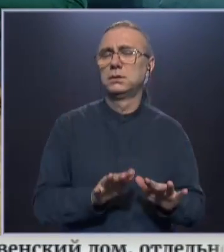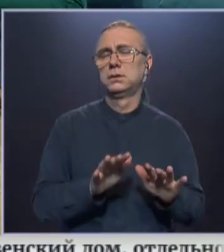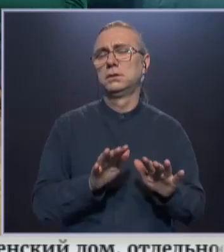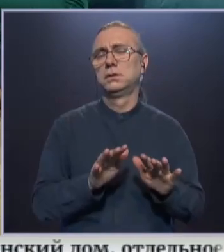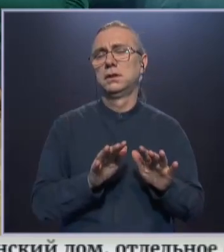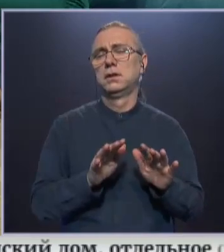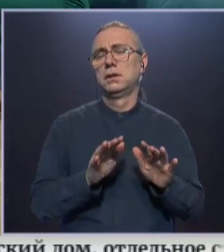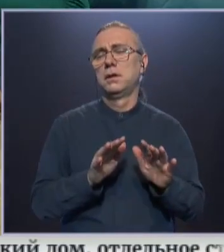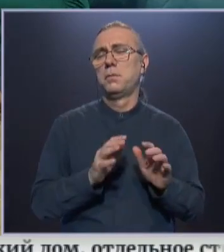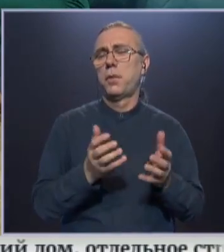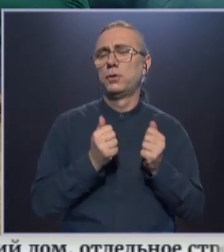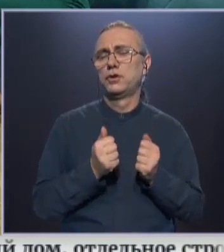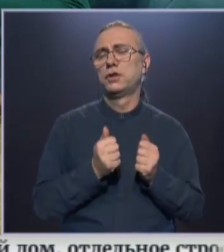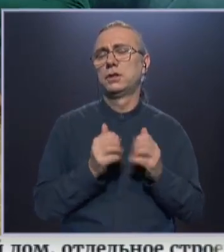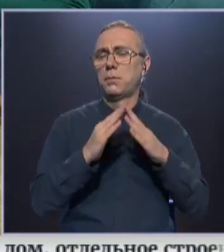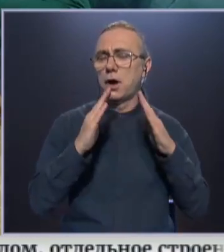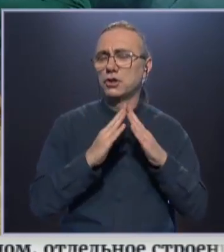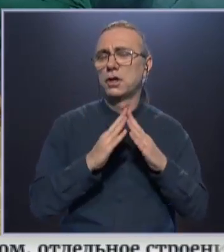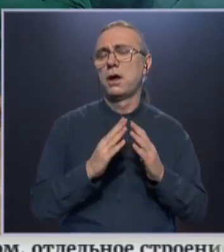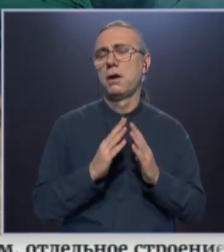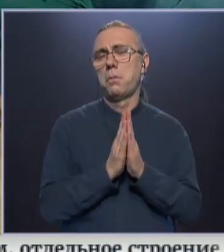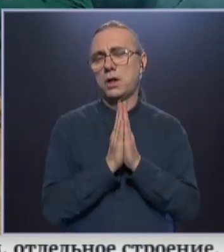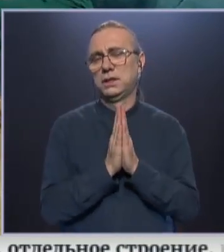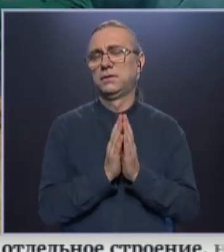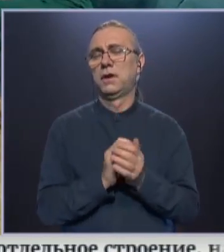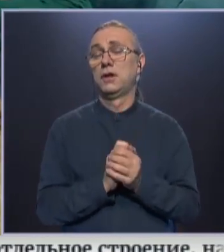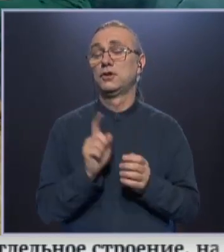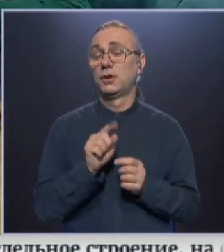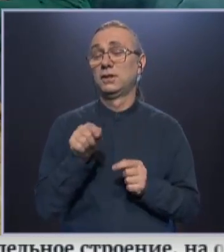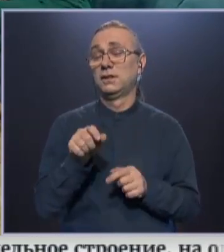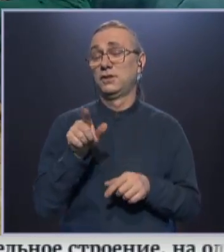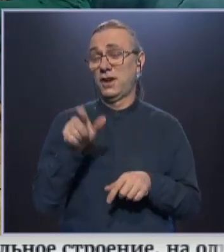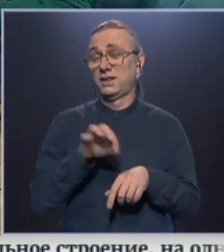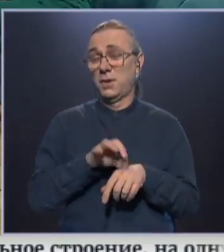ради того что поберег близких своих от возможного заражения